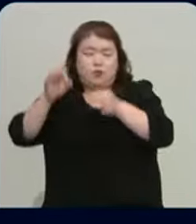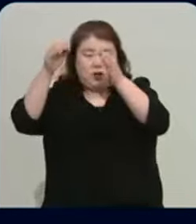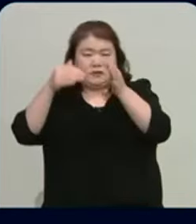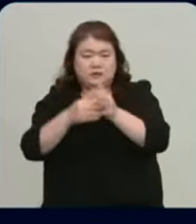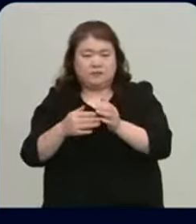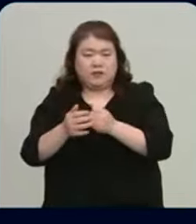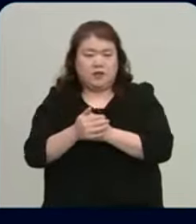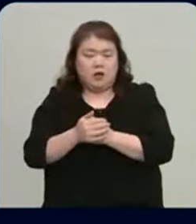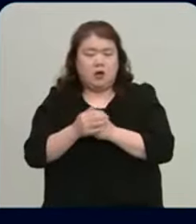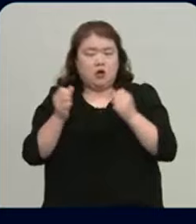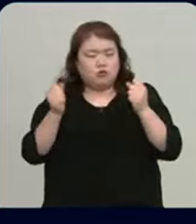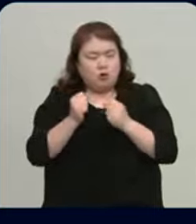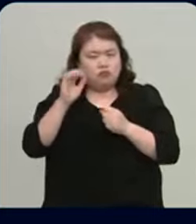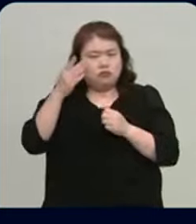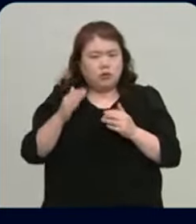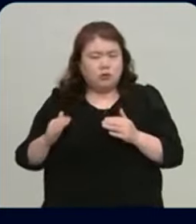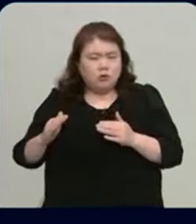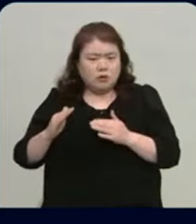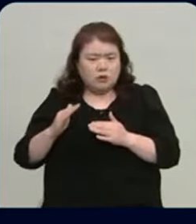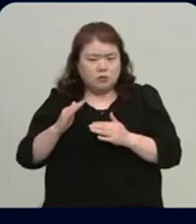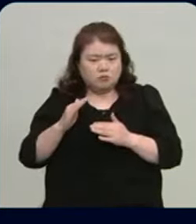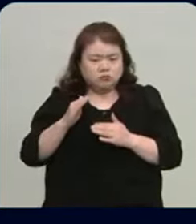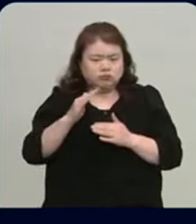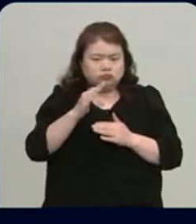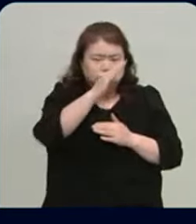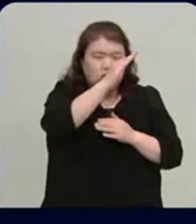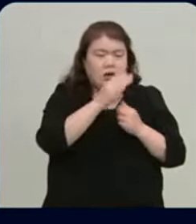겨울 들어서도 오름세가 꺾이지 않으면서 지난달에만 전북지역